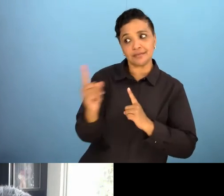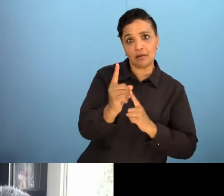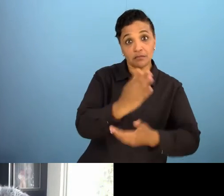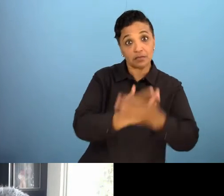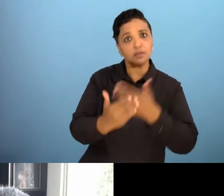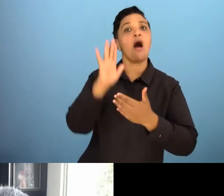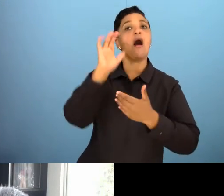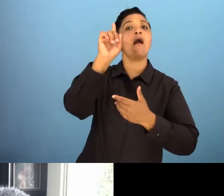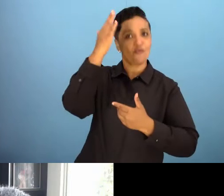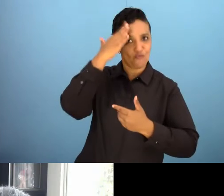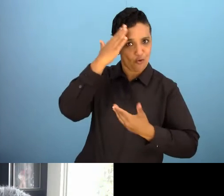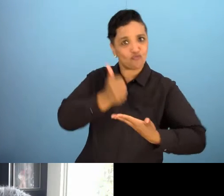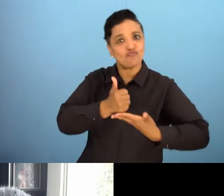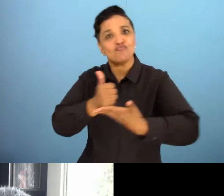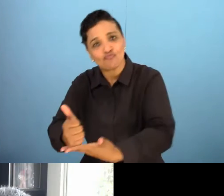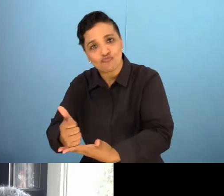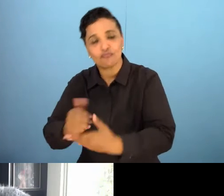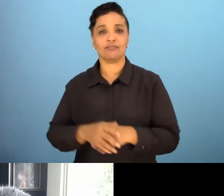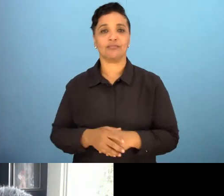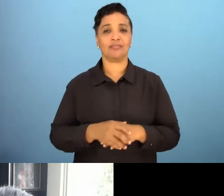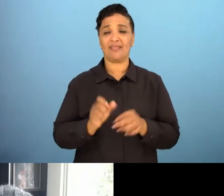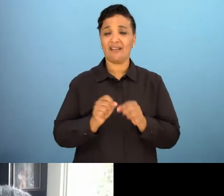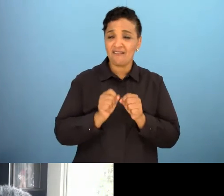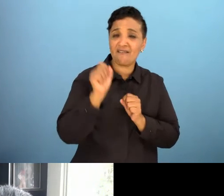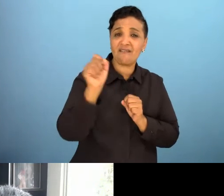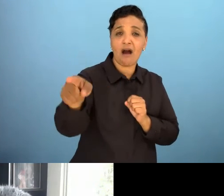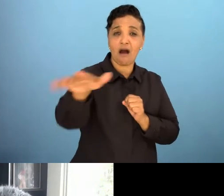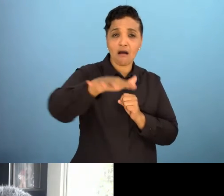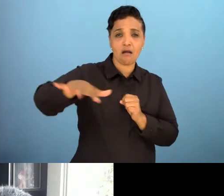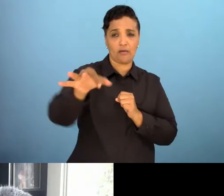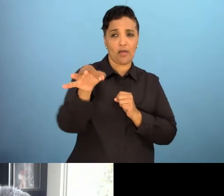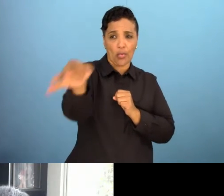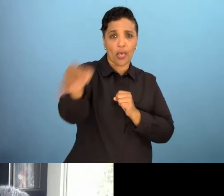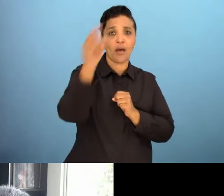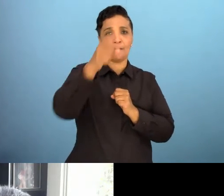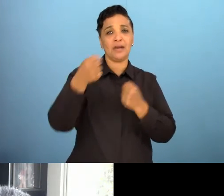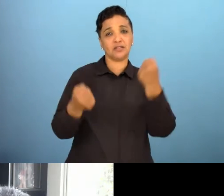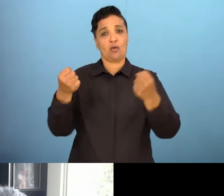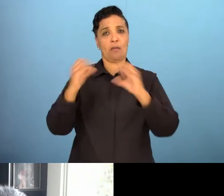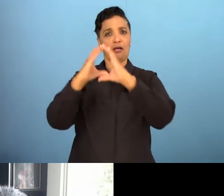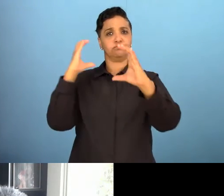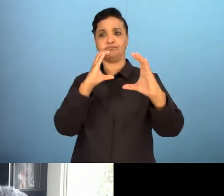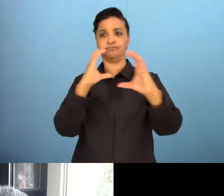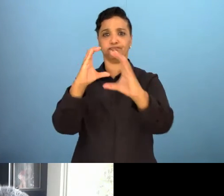El personal médico debe tener publicidad capacitada sobre cómo atender a personas con discapacidad